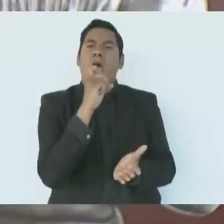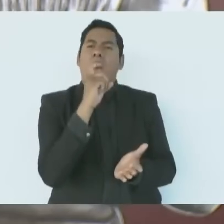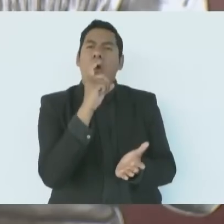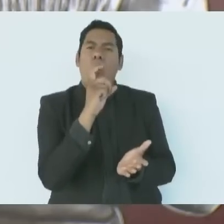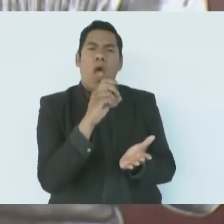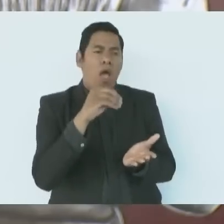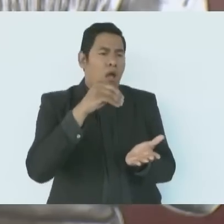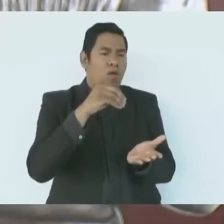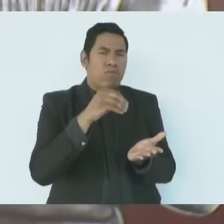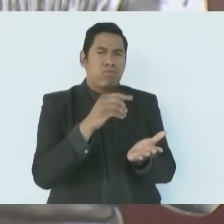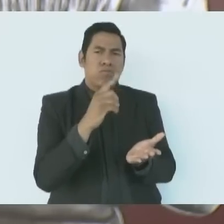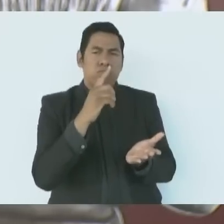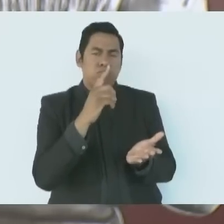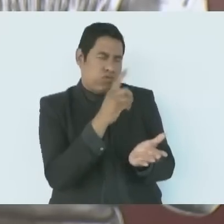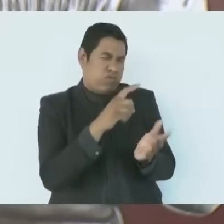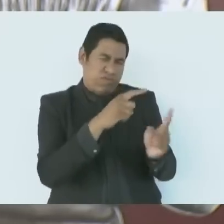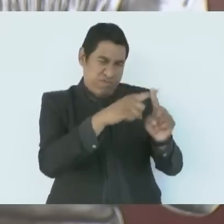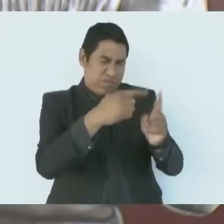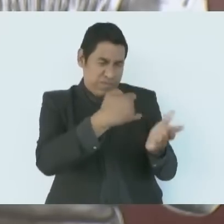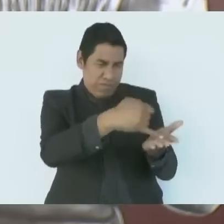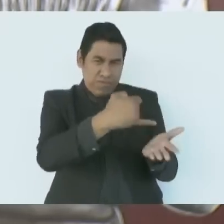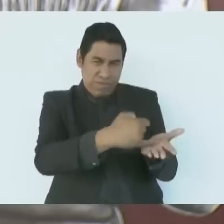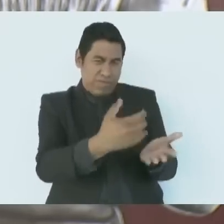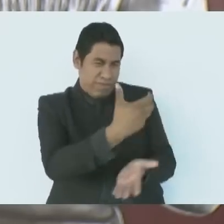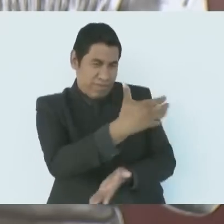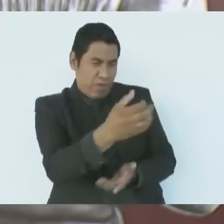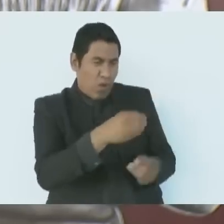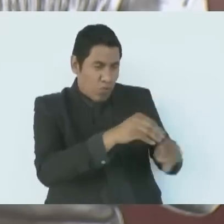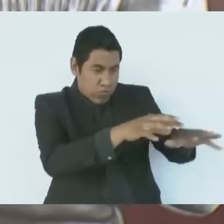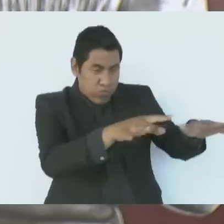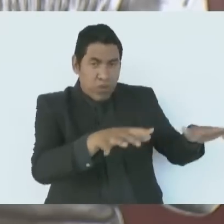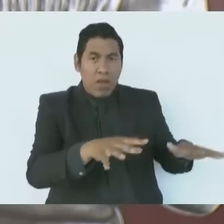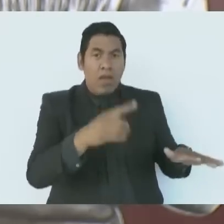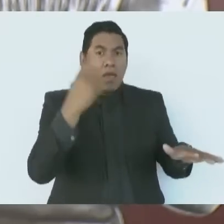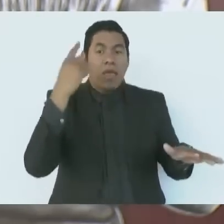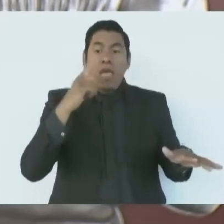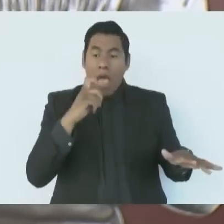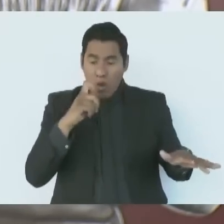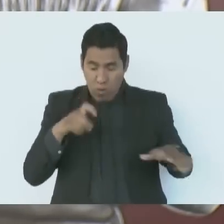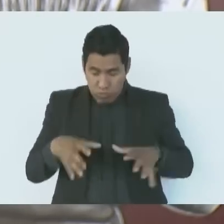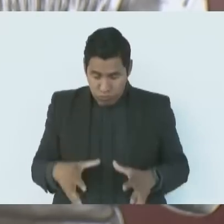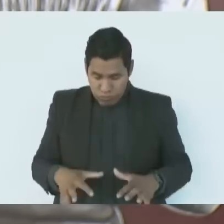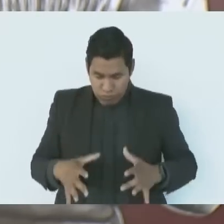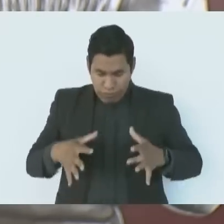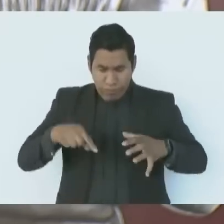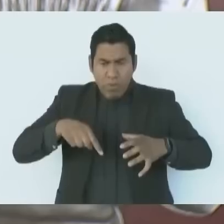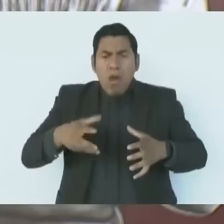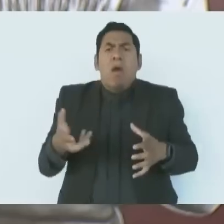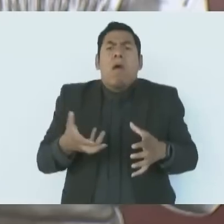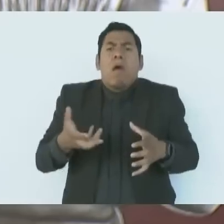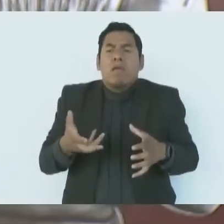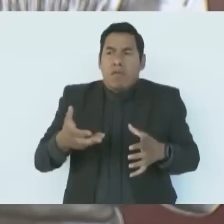agua que sobre Pues el adena mexicala Tijuana para que puedan tener mucho más